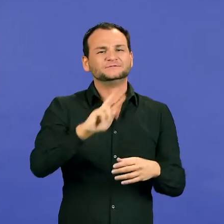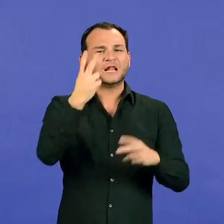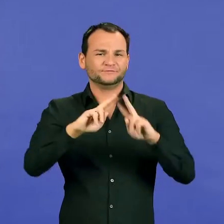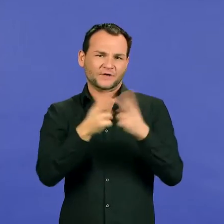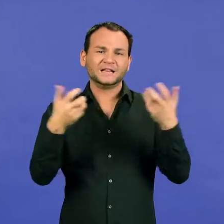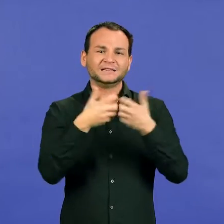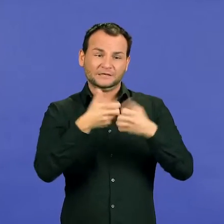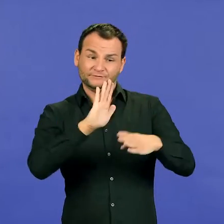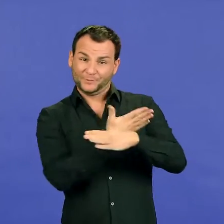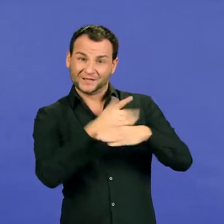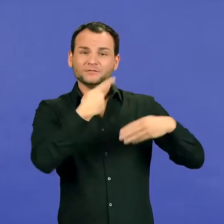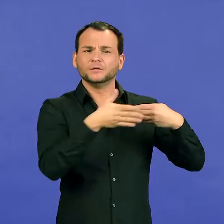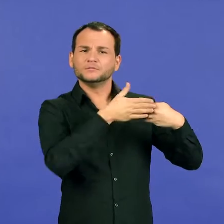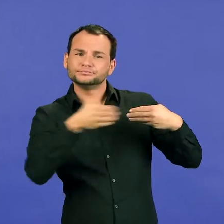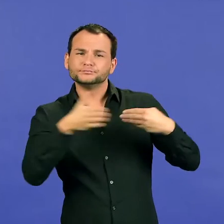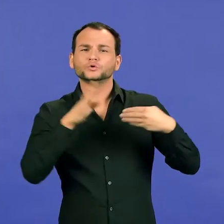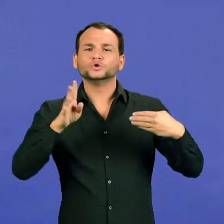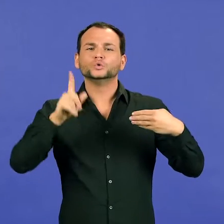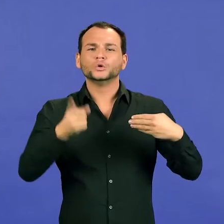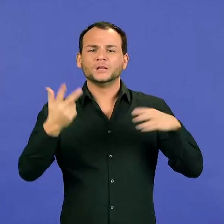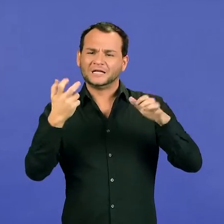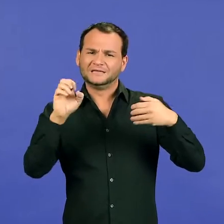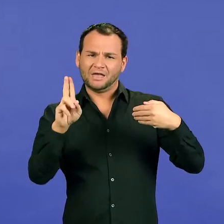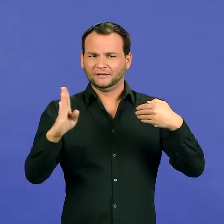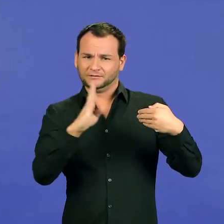ab Ende des Zweiten Weltkriegs bis in die 1980er Jahre.